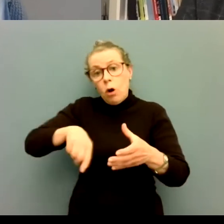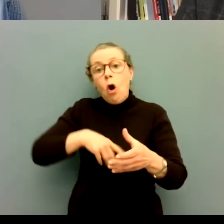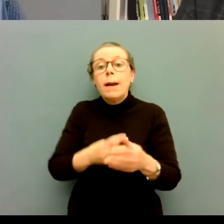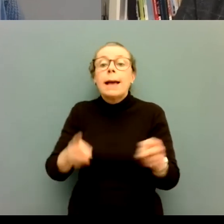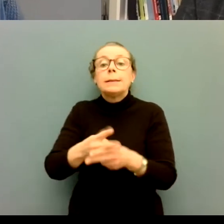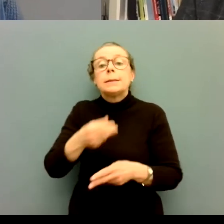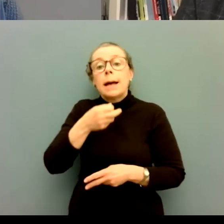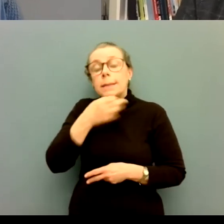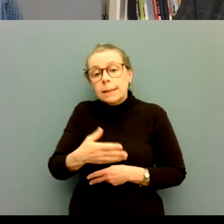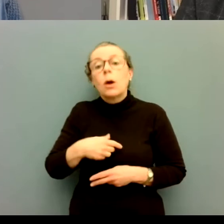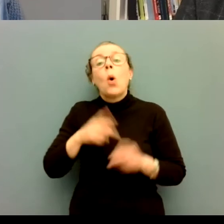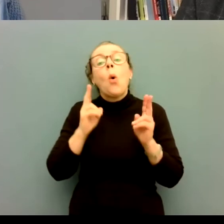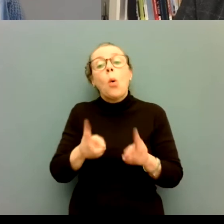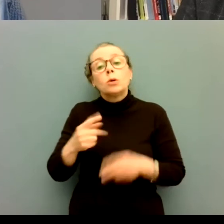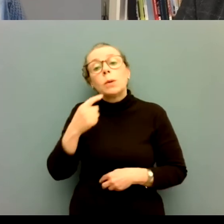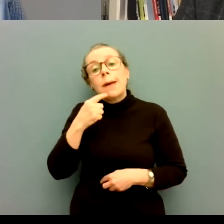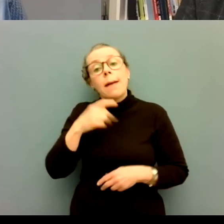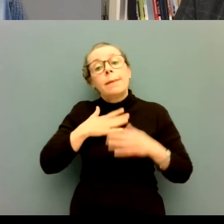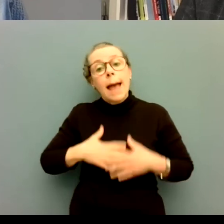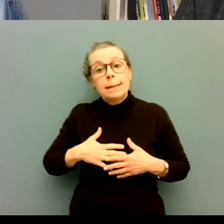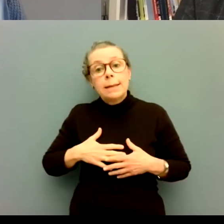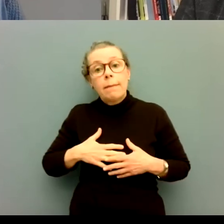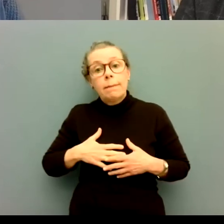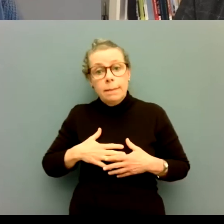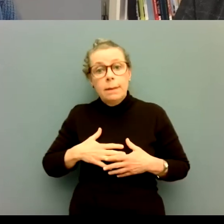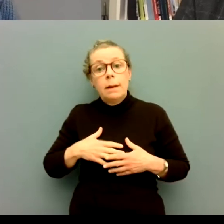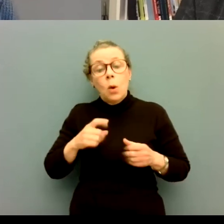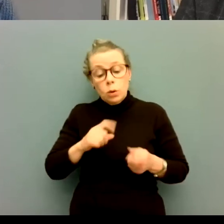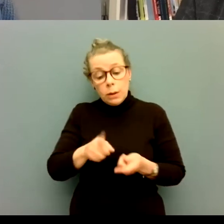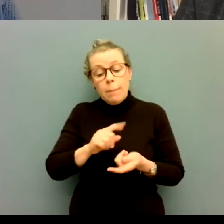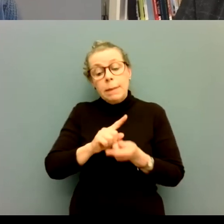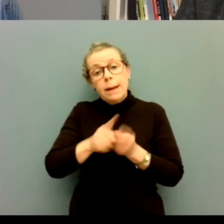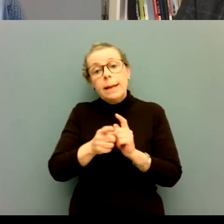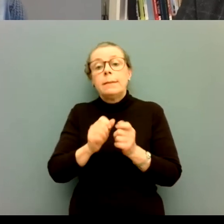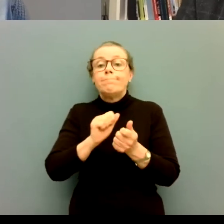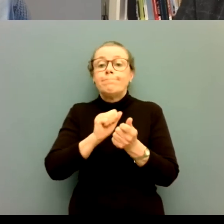Det gäller också tandhälsan, som även den är sämre bland personer-